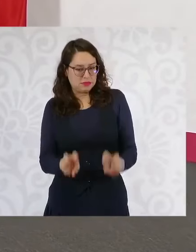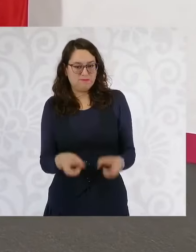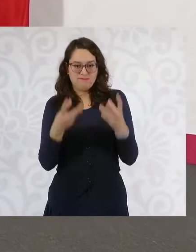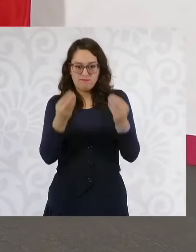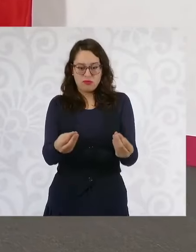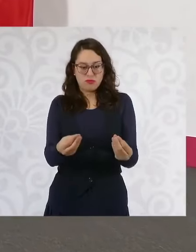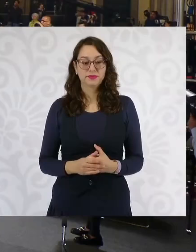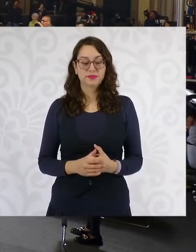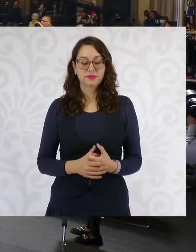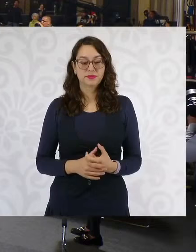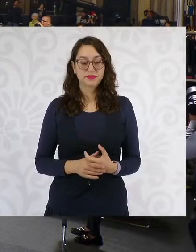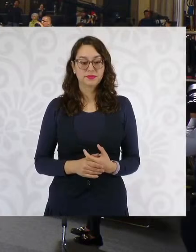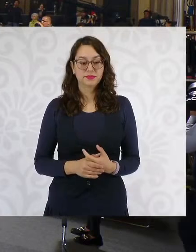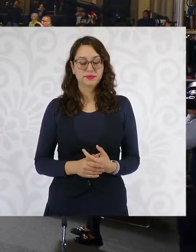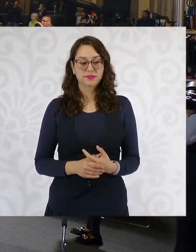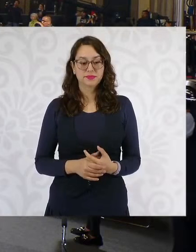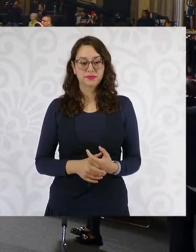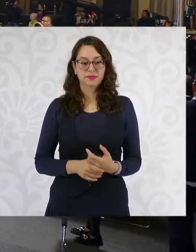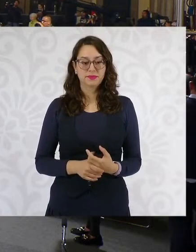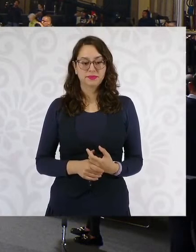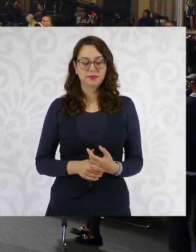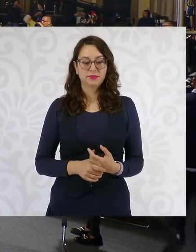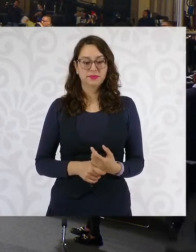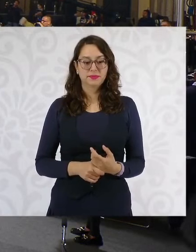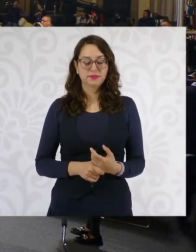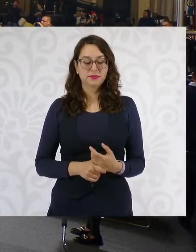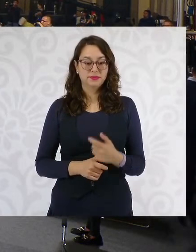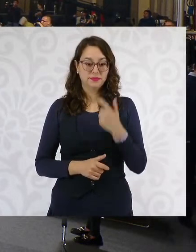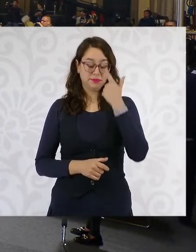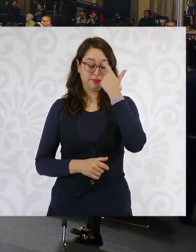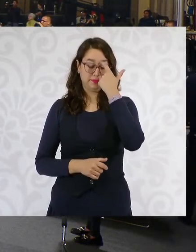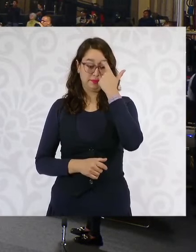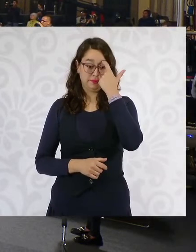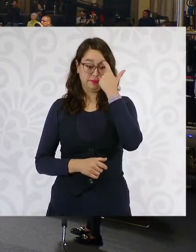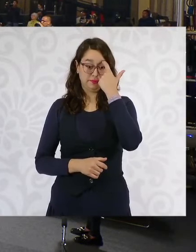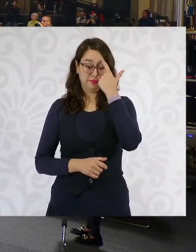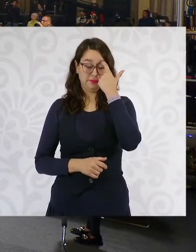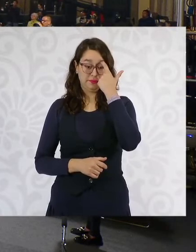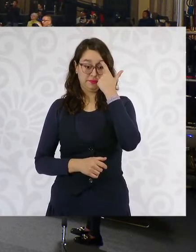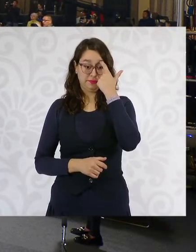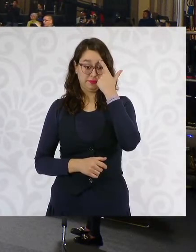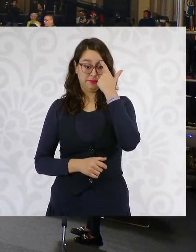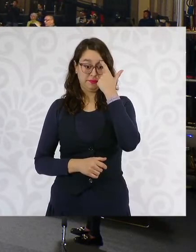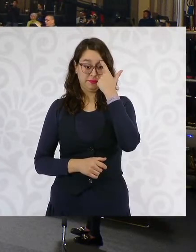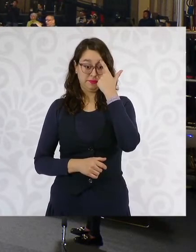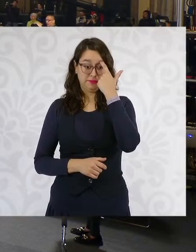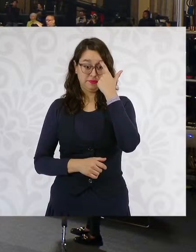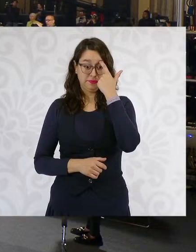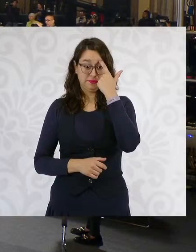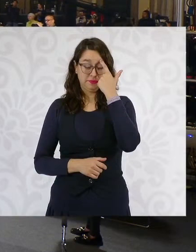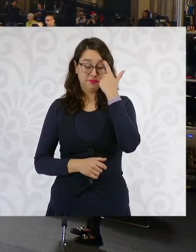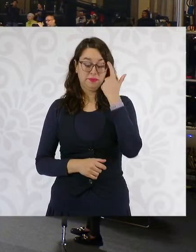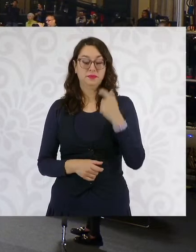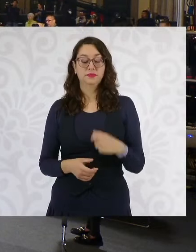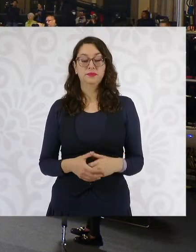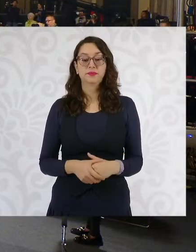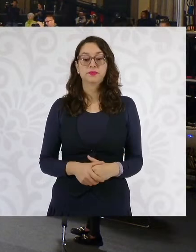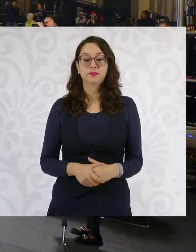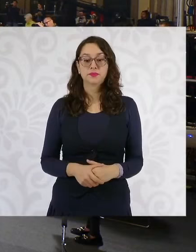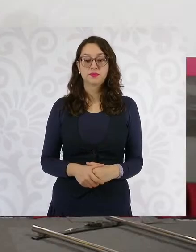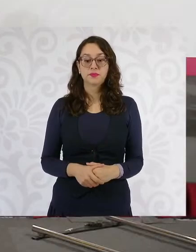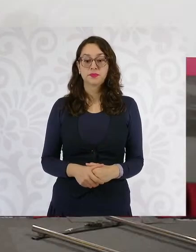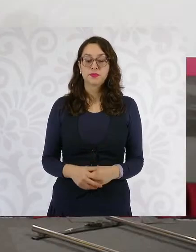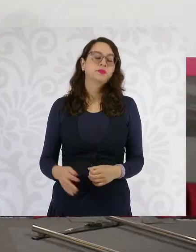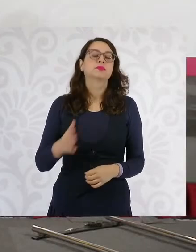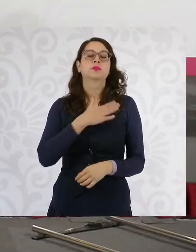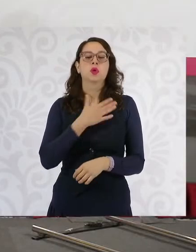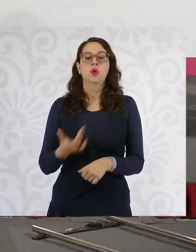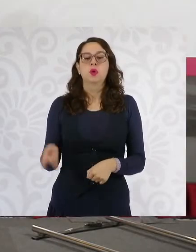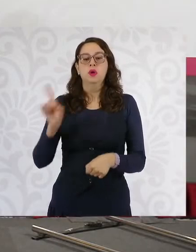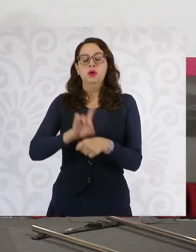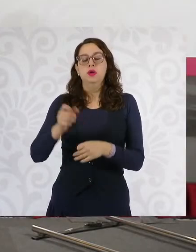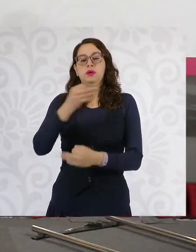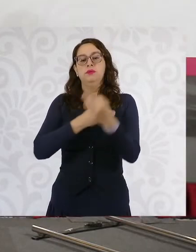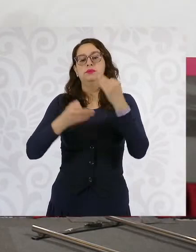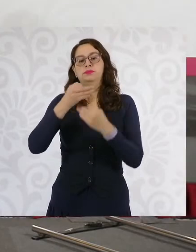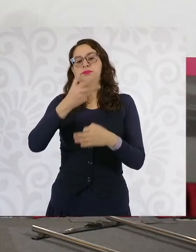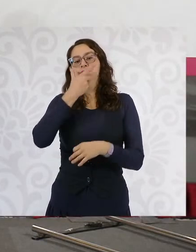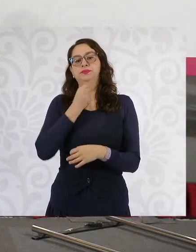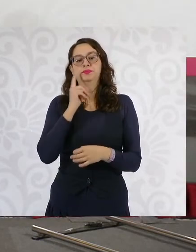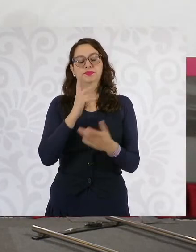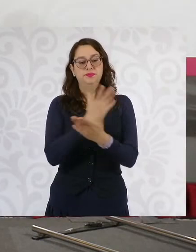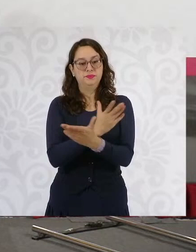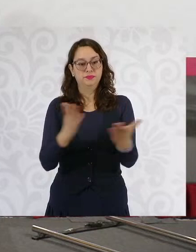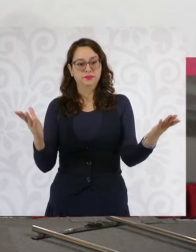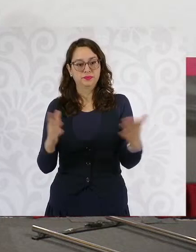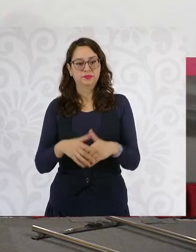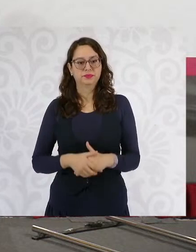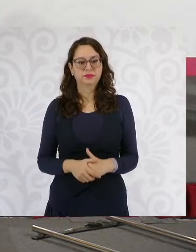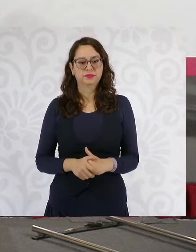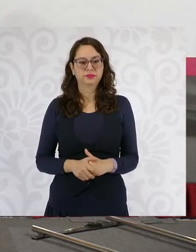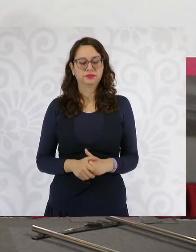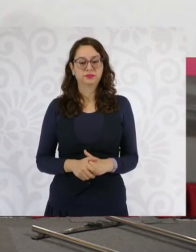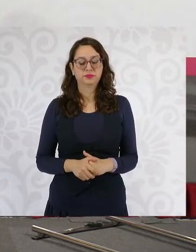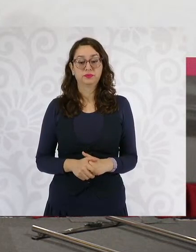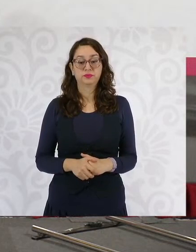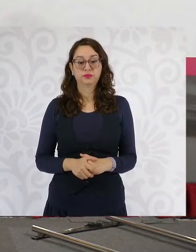vamos con su permiso presidenta Buenos días todos y todas hoy vamos a presentar ya lo había indicado